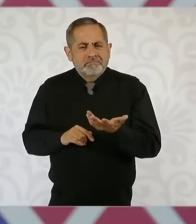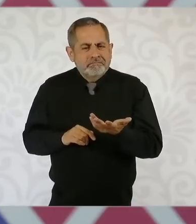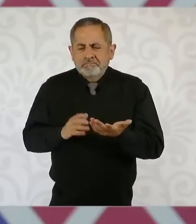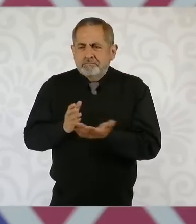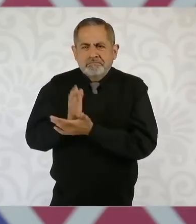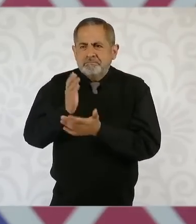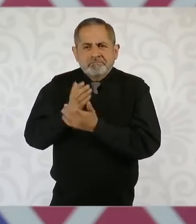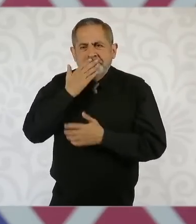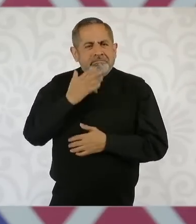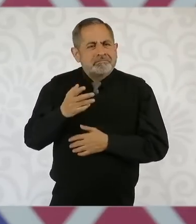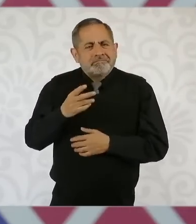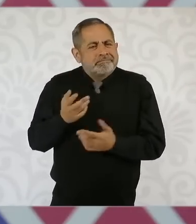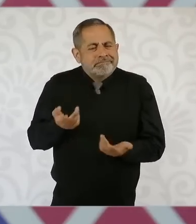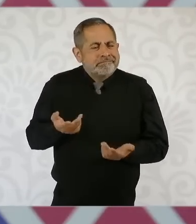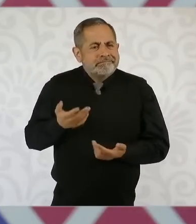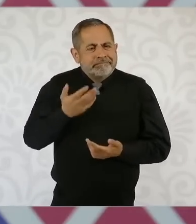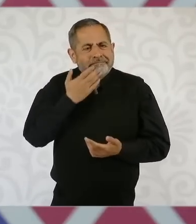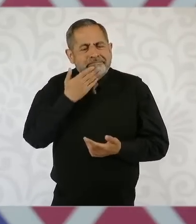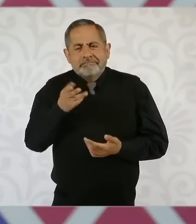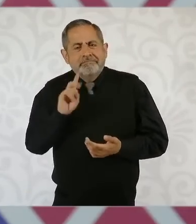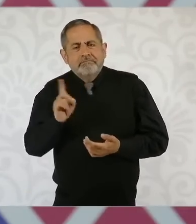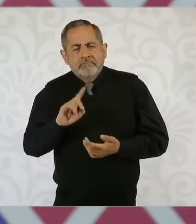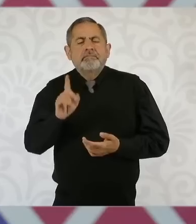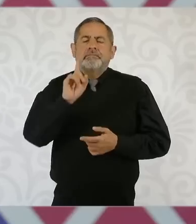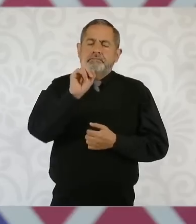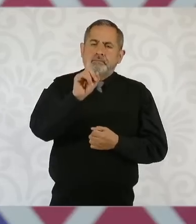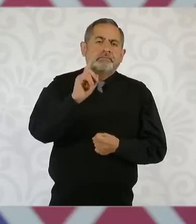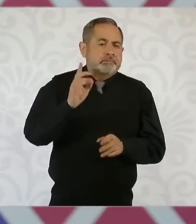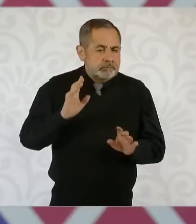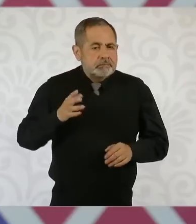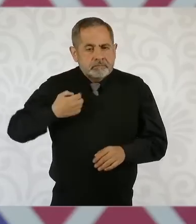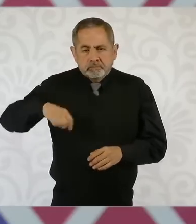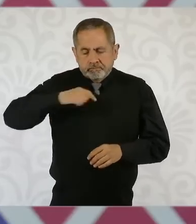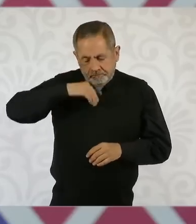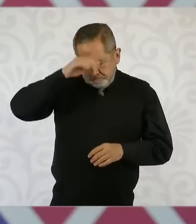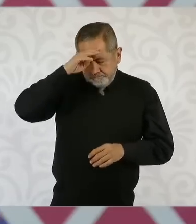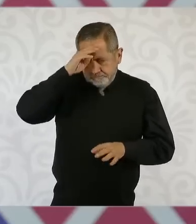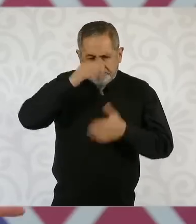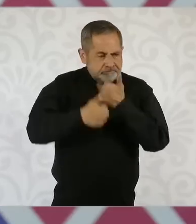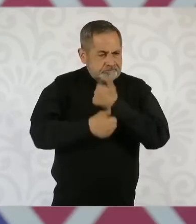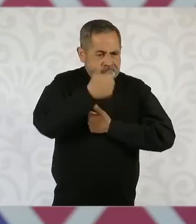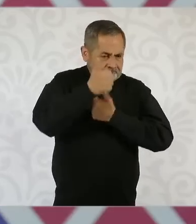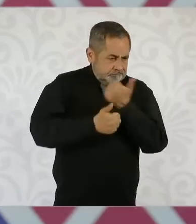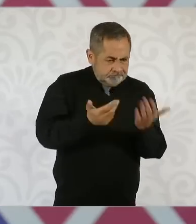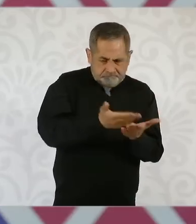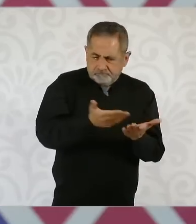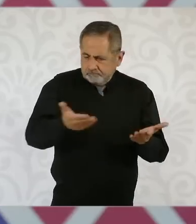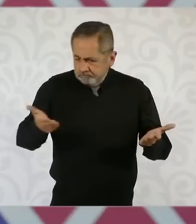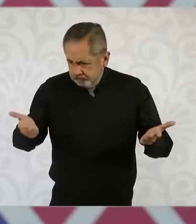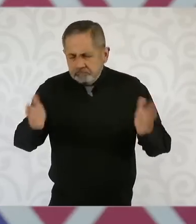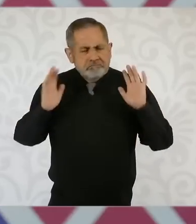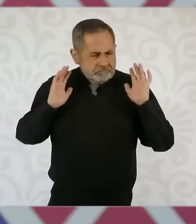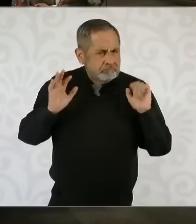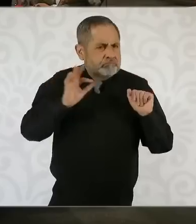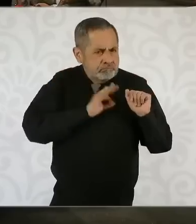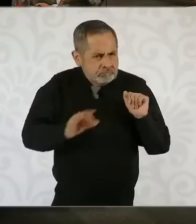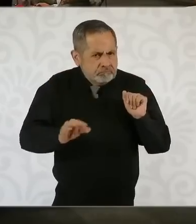entonces eh Nosotros estamos muy a favor de que se tenga una competencia eh eh Pues digamos justa